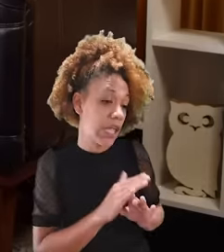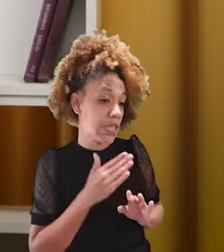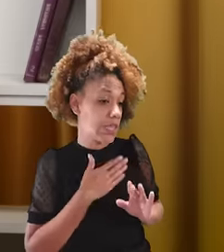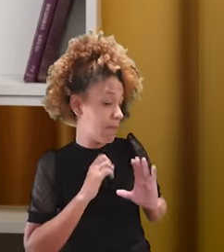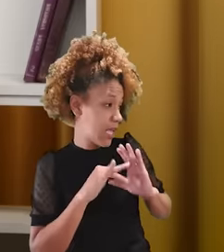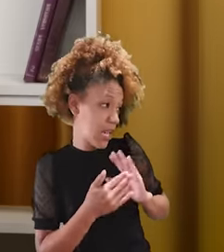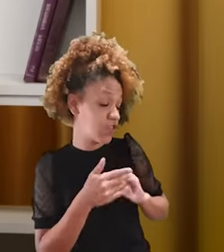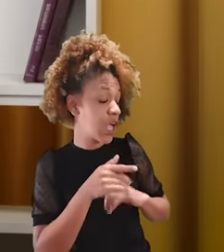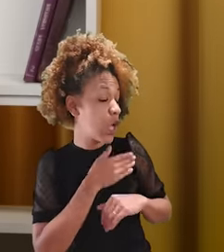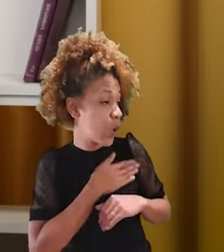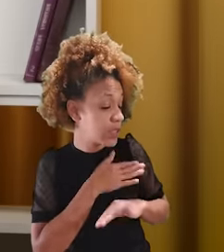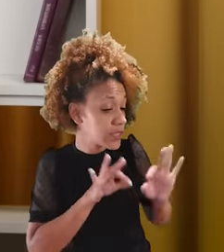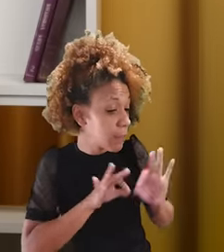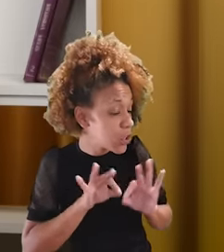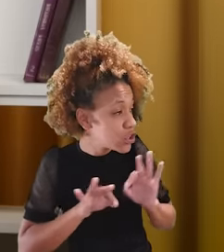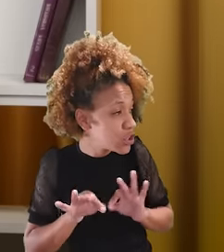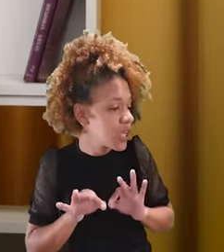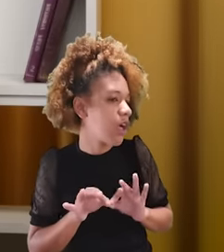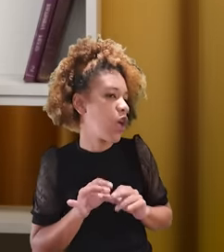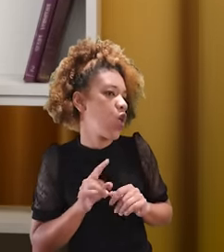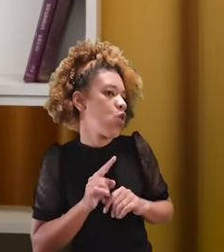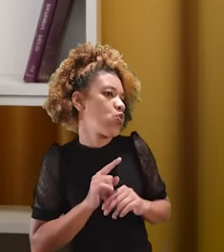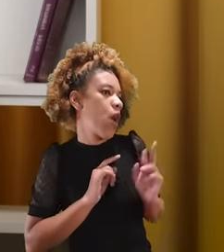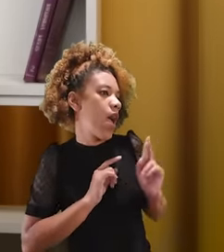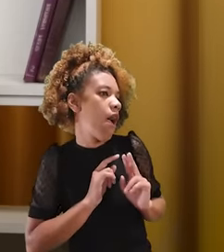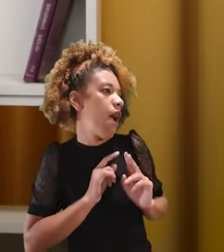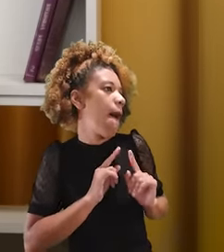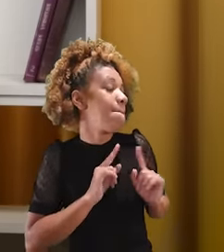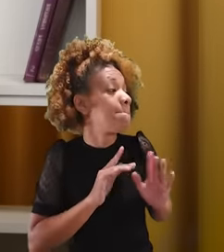eu mais gosto desse projeto aqui por mais que a eisen by inclusive ela obrigado pelo Patrocínio